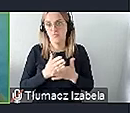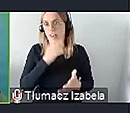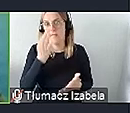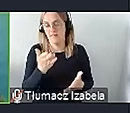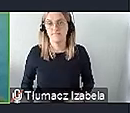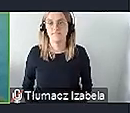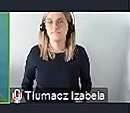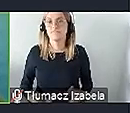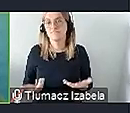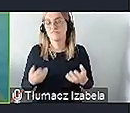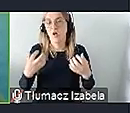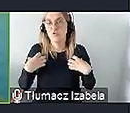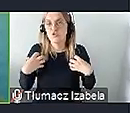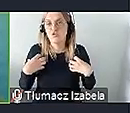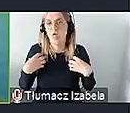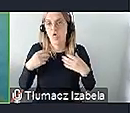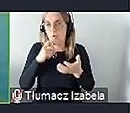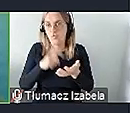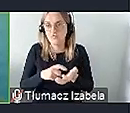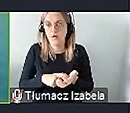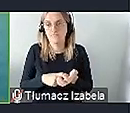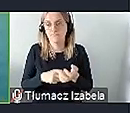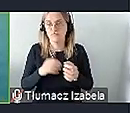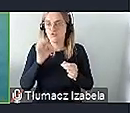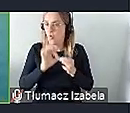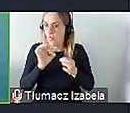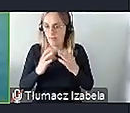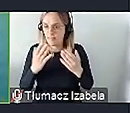"Fazy życia kurczaka" - tu mamy rozumienie bardzo dosłowne.